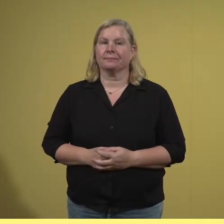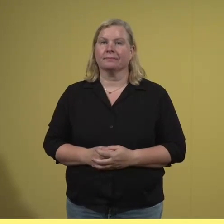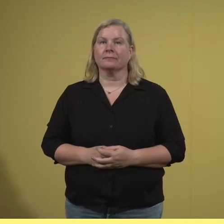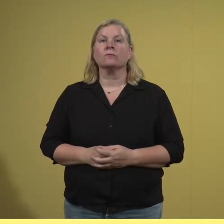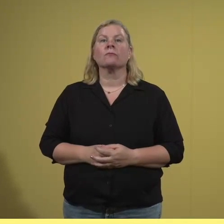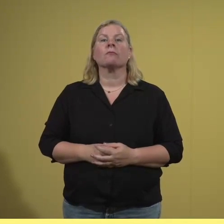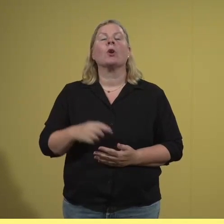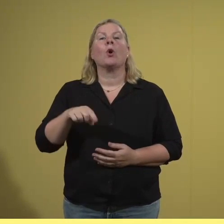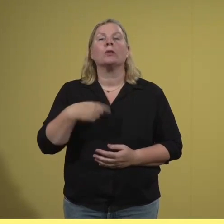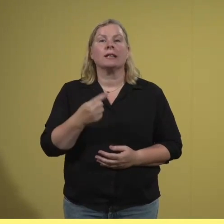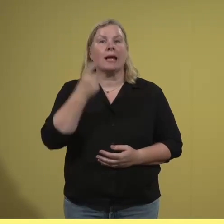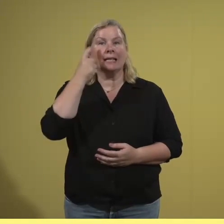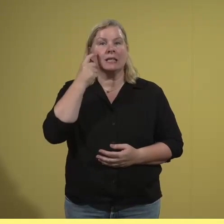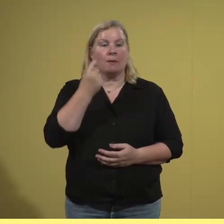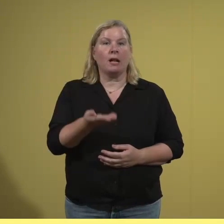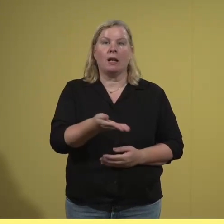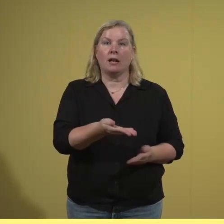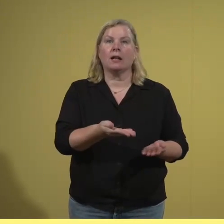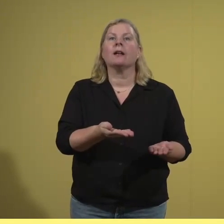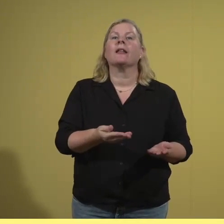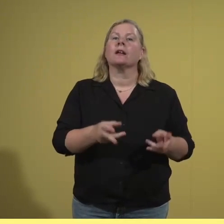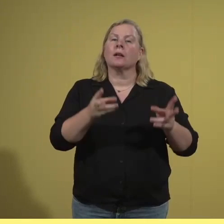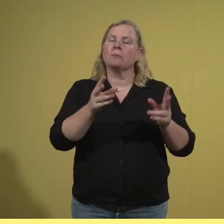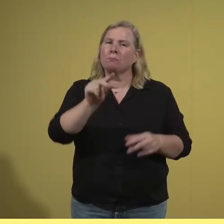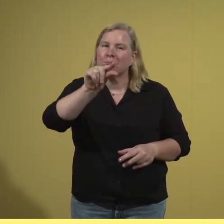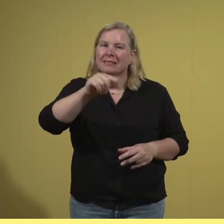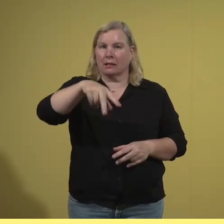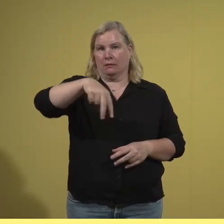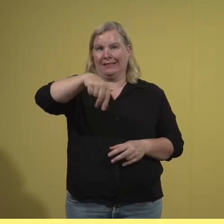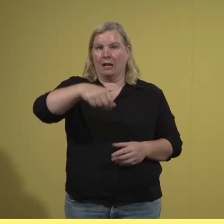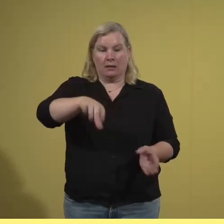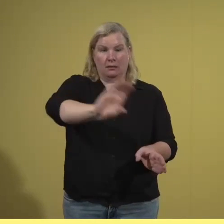Und dann die Zwiebeln leicht salze.